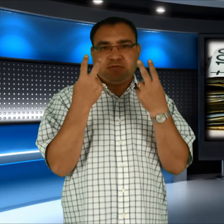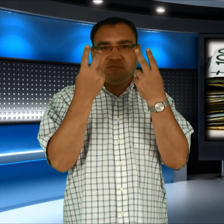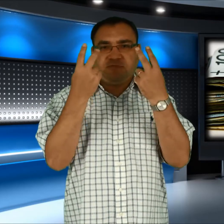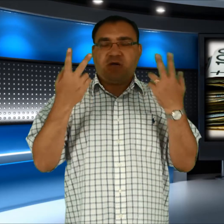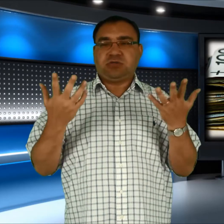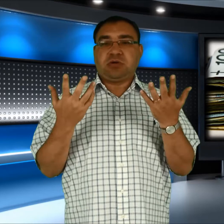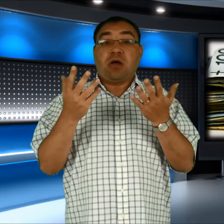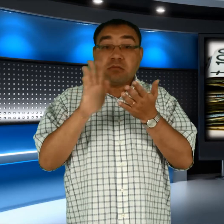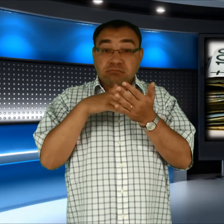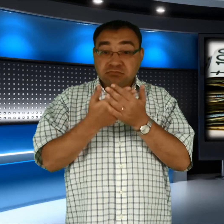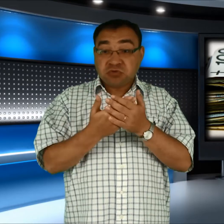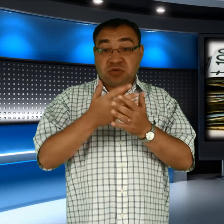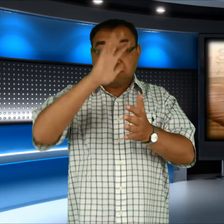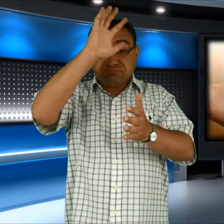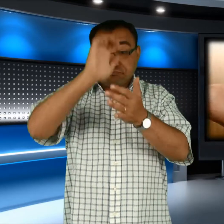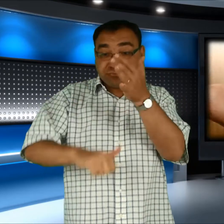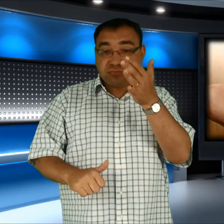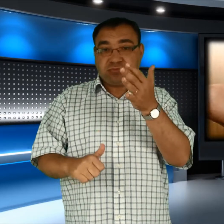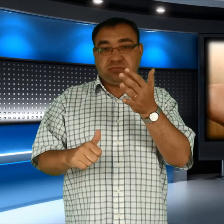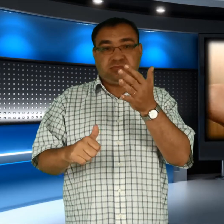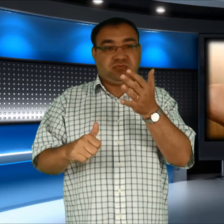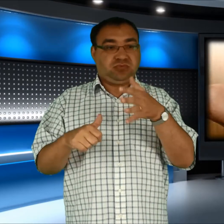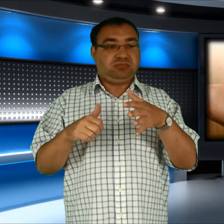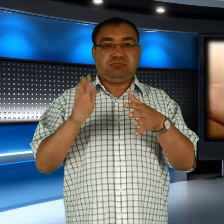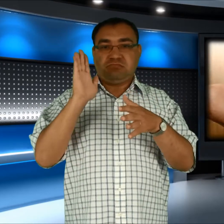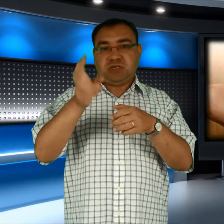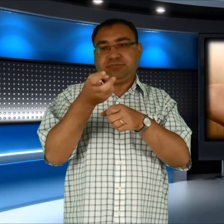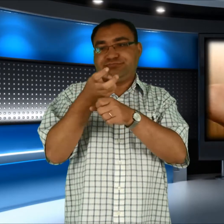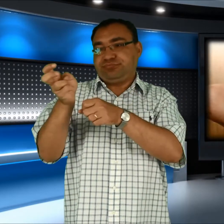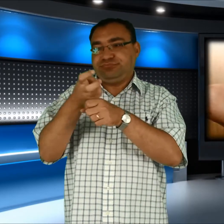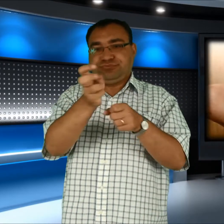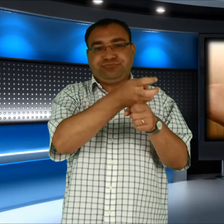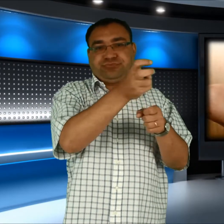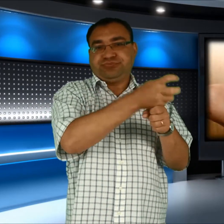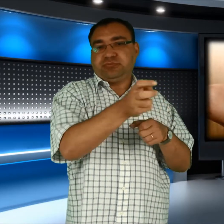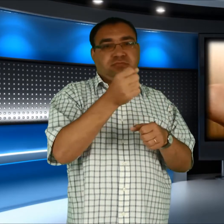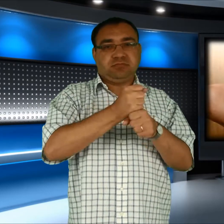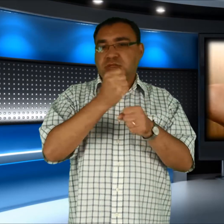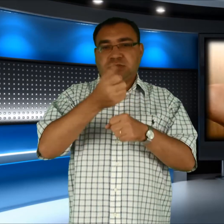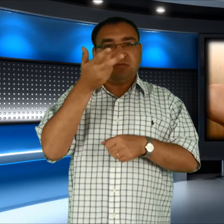PFRON dofinansowuje wynagrodzenia niepełnosprawnych